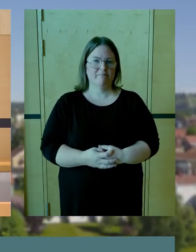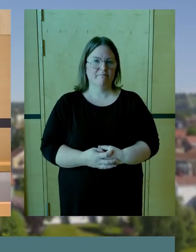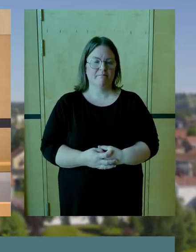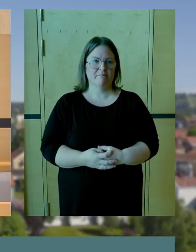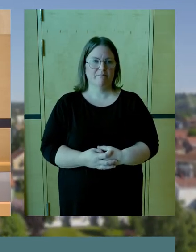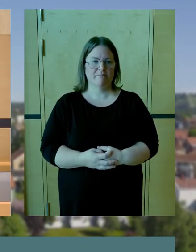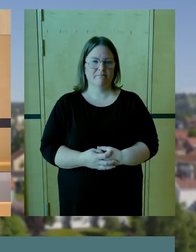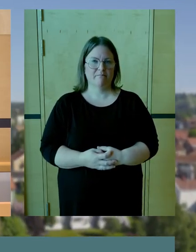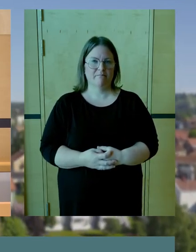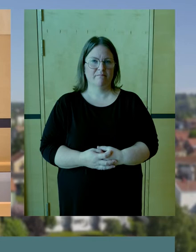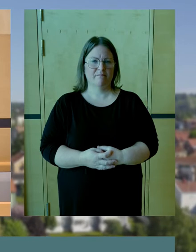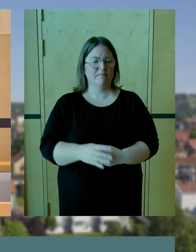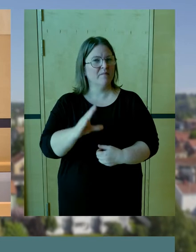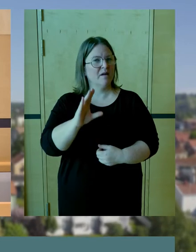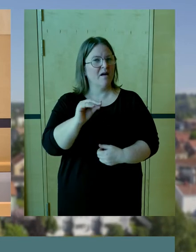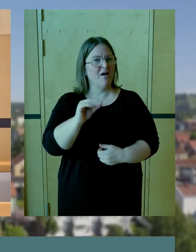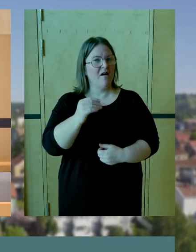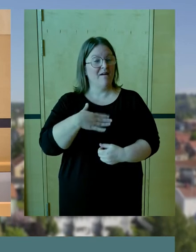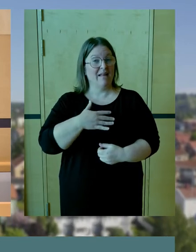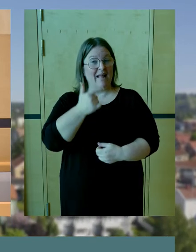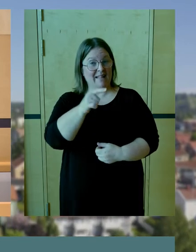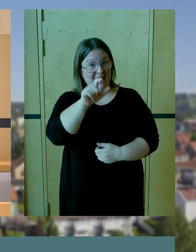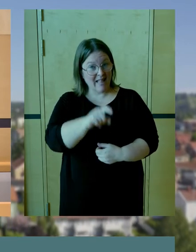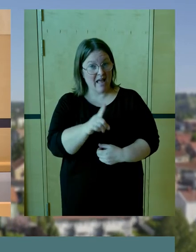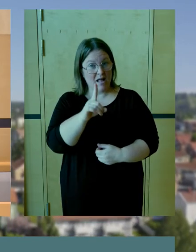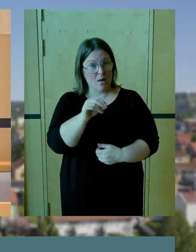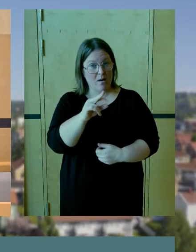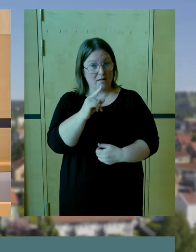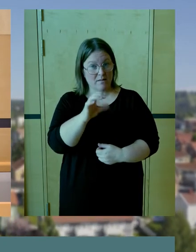Jag vill tacka både Lorenz och och Josef försvar